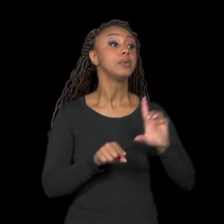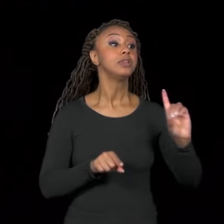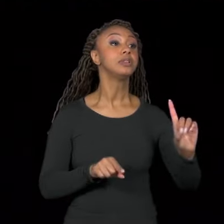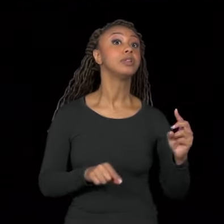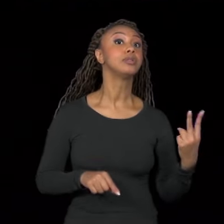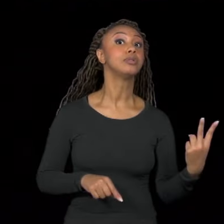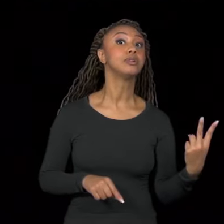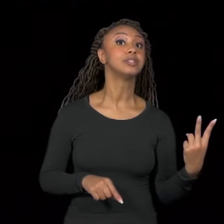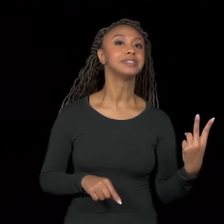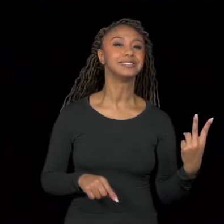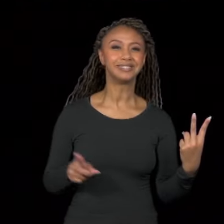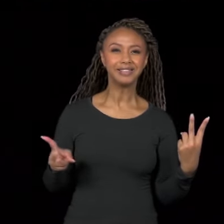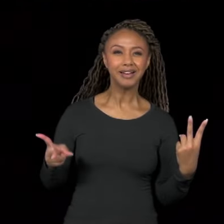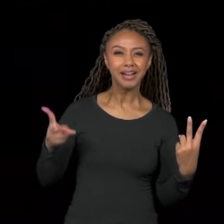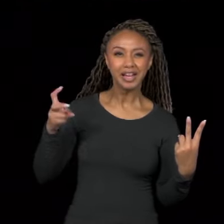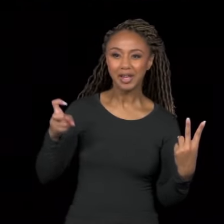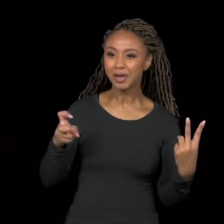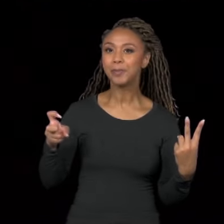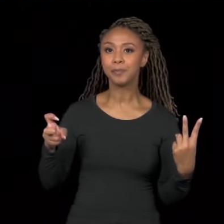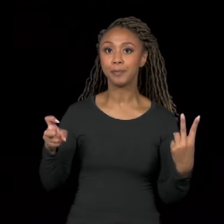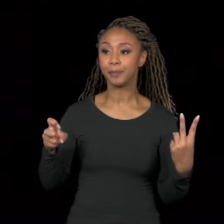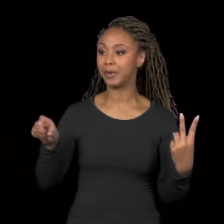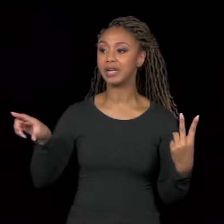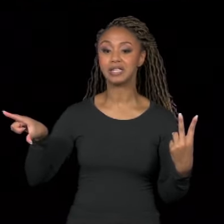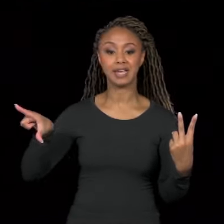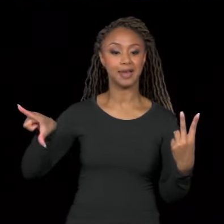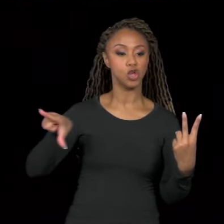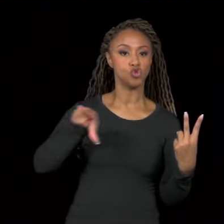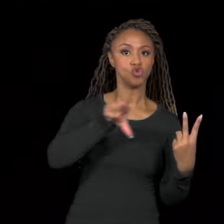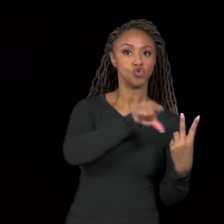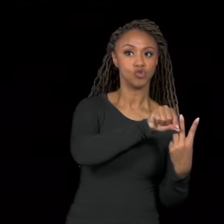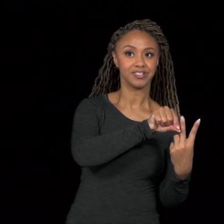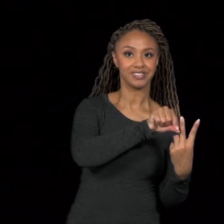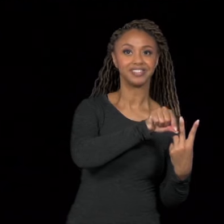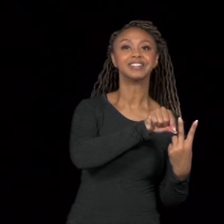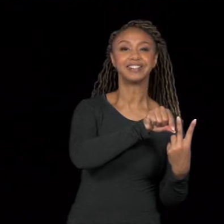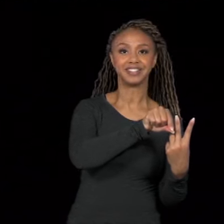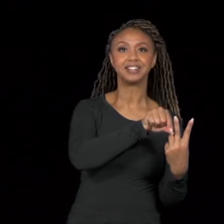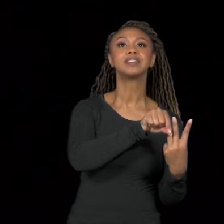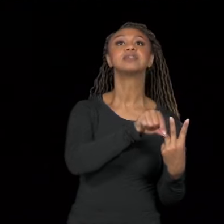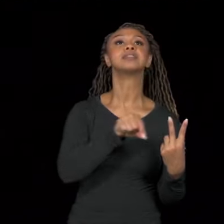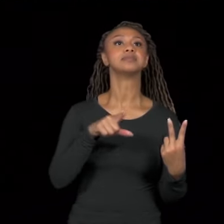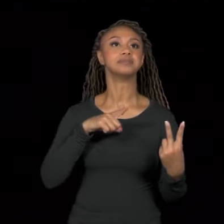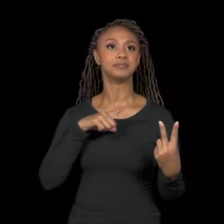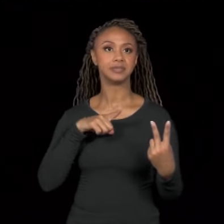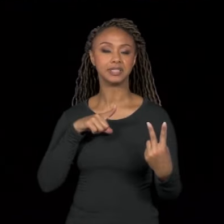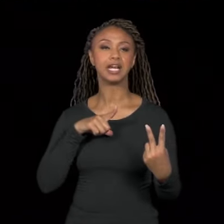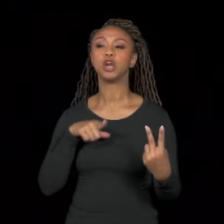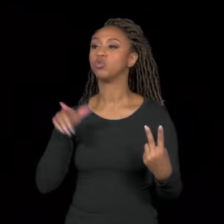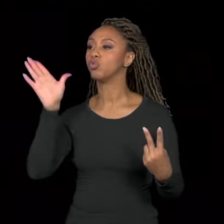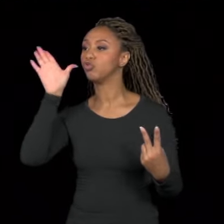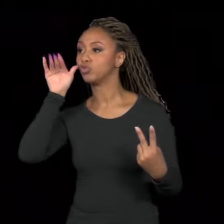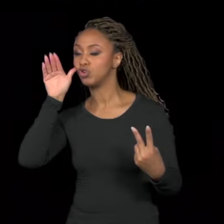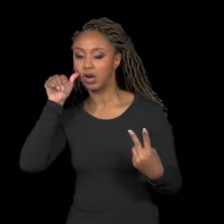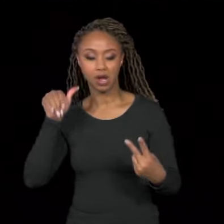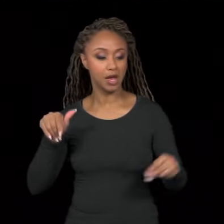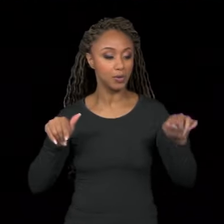ENTÃO, PERCEBAM QUE EU TENHO AQUI O MEU TIPO ENTIDADE "FUNCIONÁRIO", MEU TIPO ENTIDADE "DEPARTAMENTO". AQUI EU TENHO AS ENTIDADES, OS